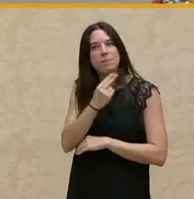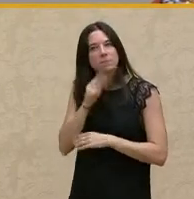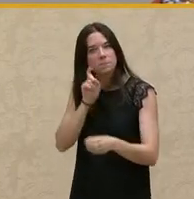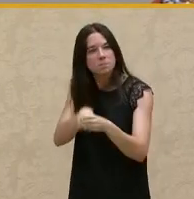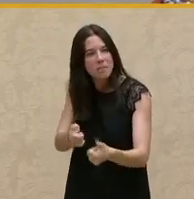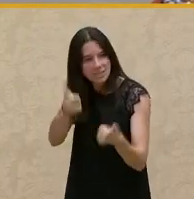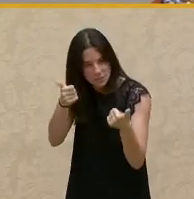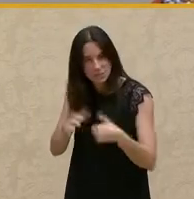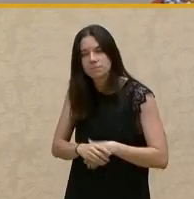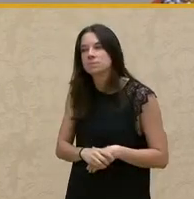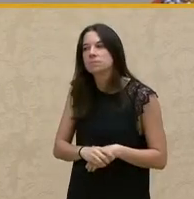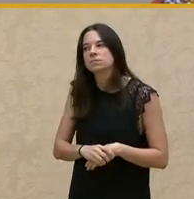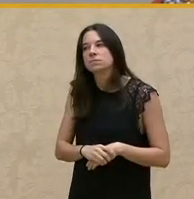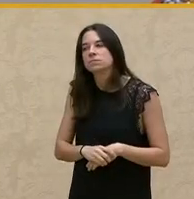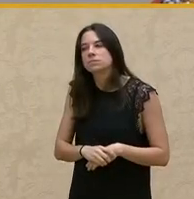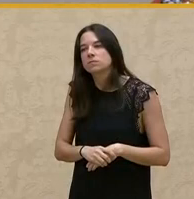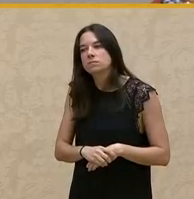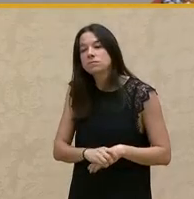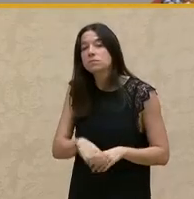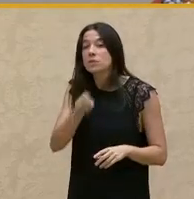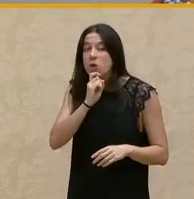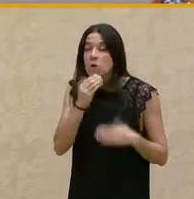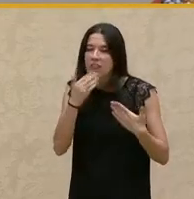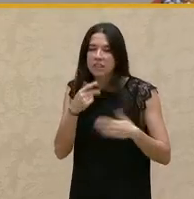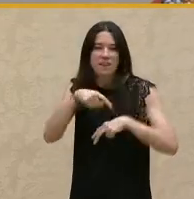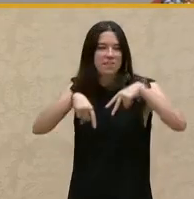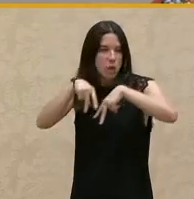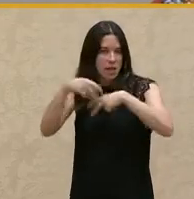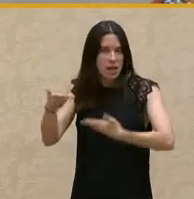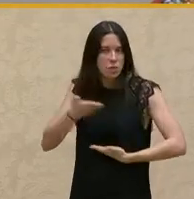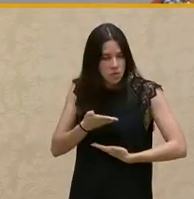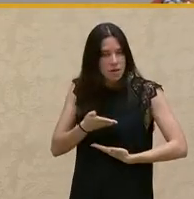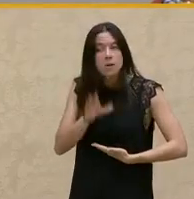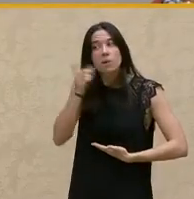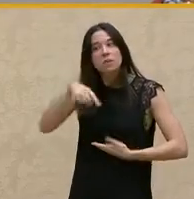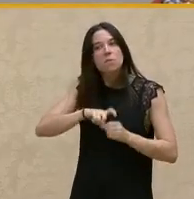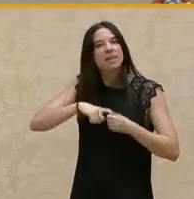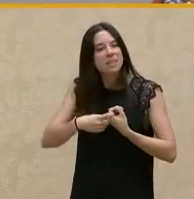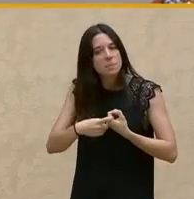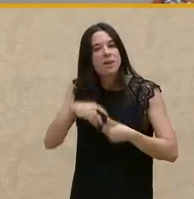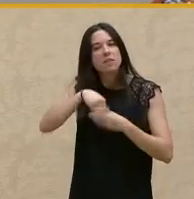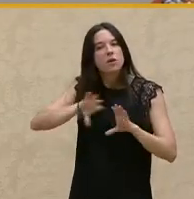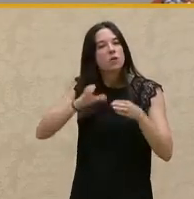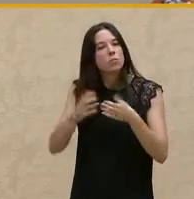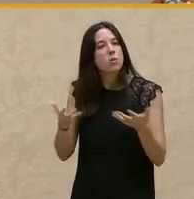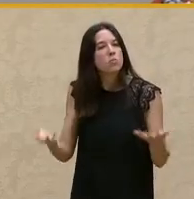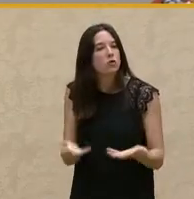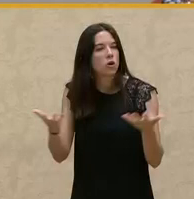Y eso, sobre todo, con la ayuda de FESOCE, que participa en el grupo motor del Foro Social,